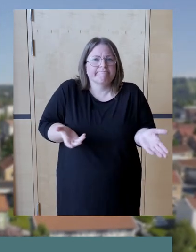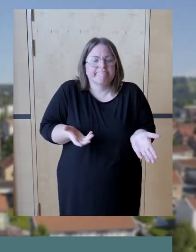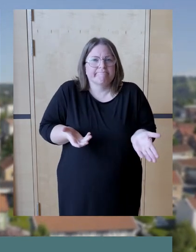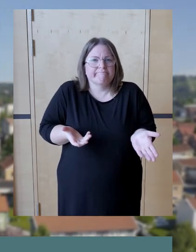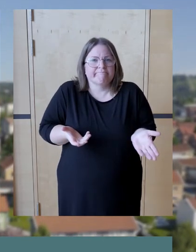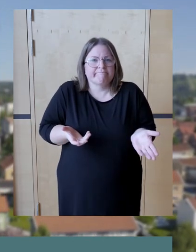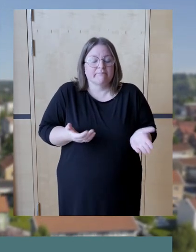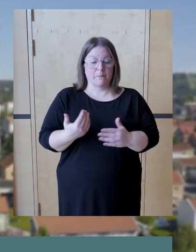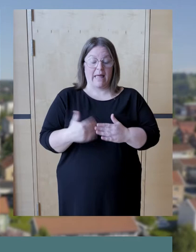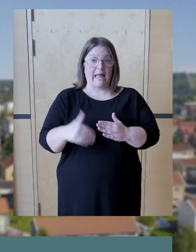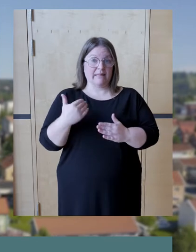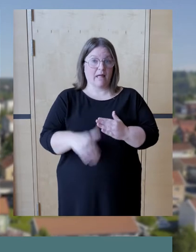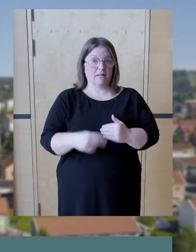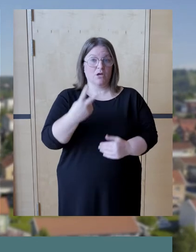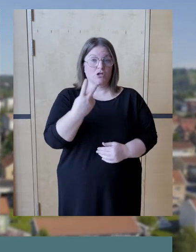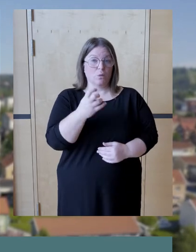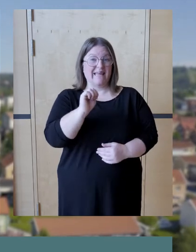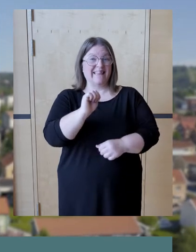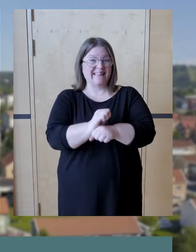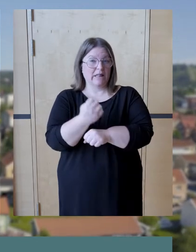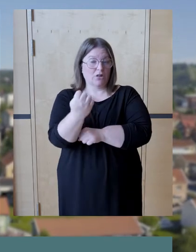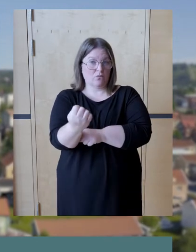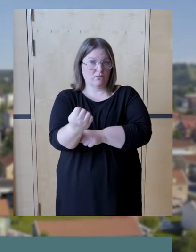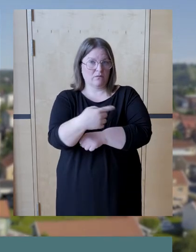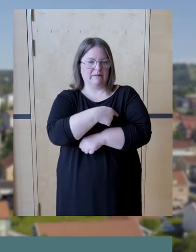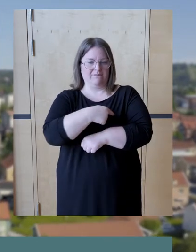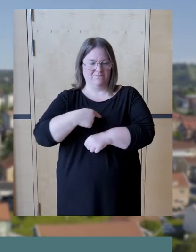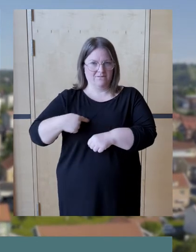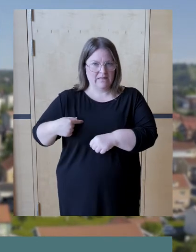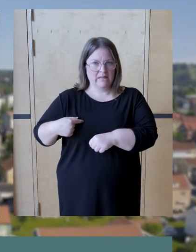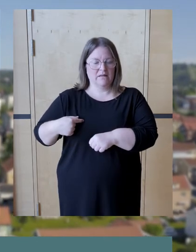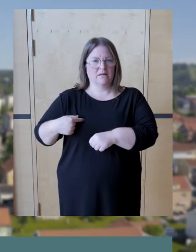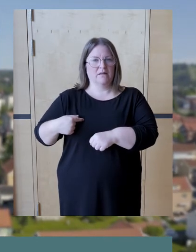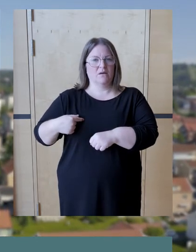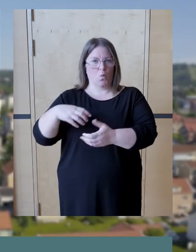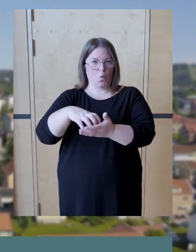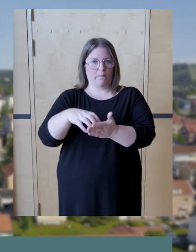119 hade vi En dialog Med kommunledningen och